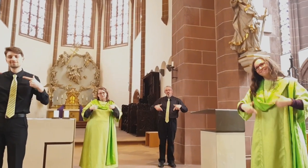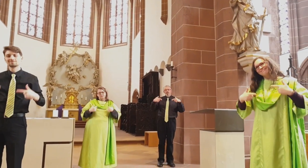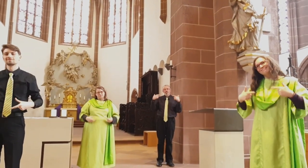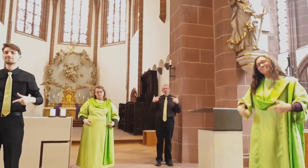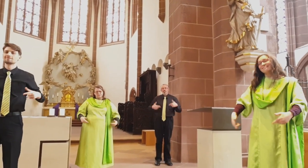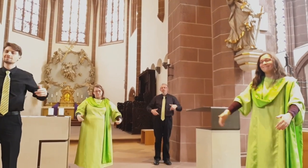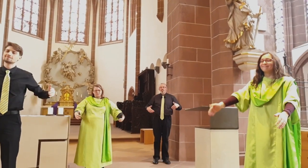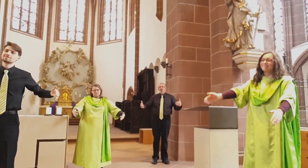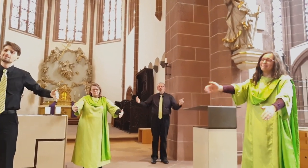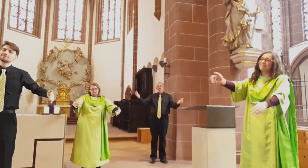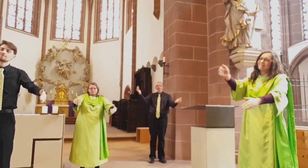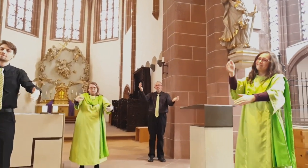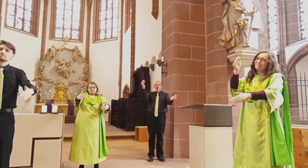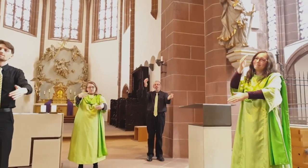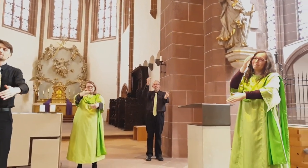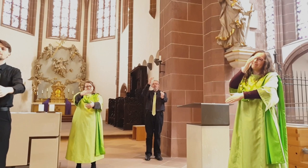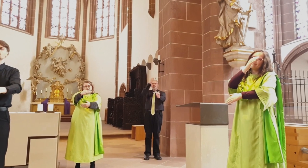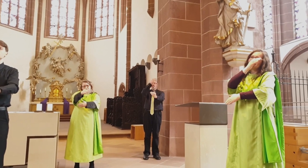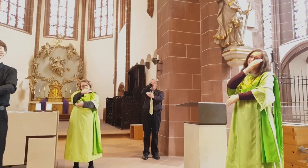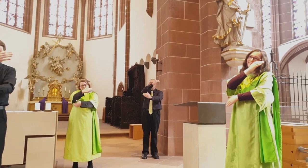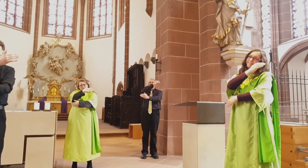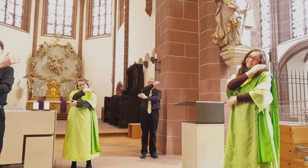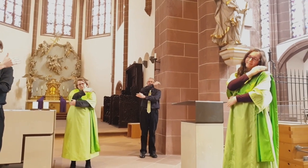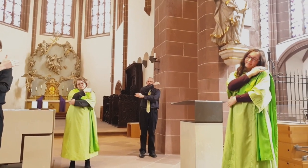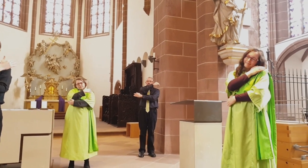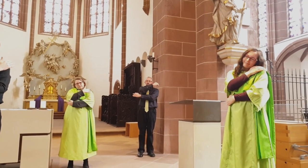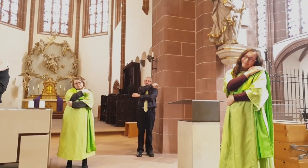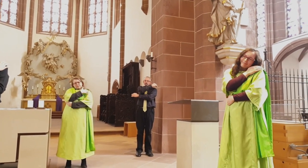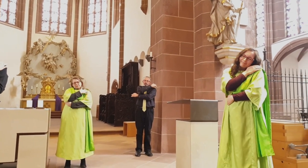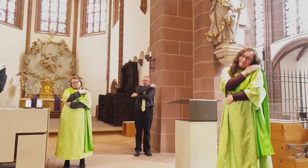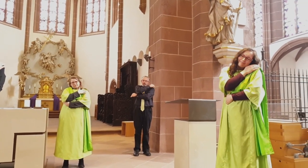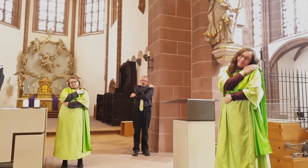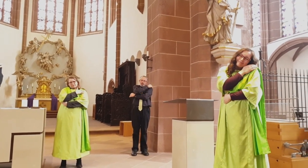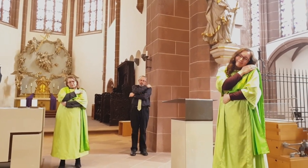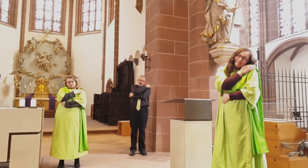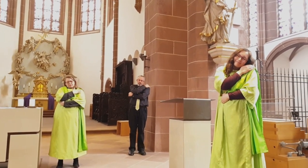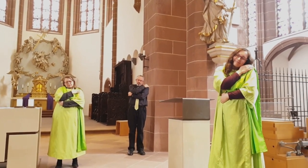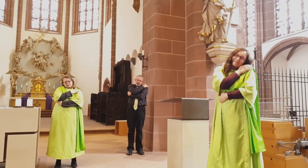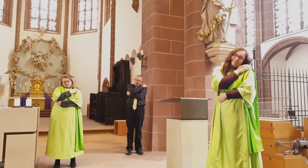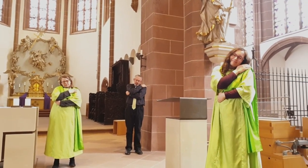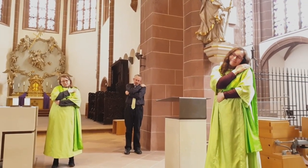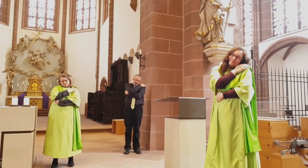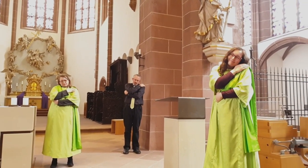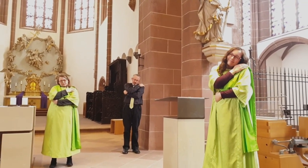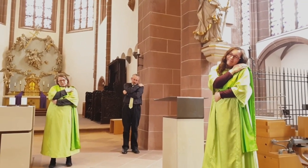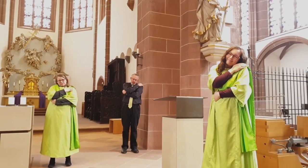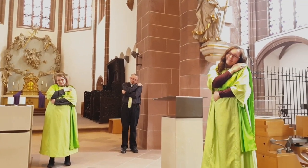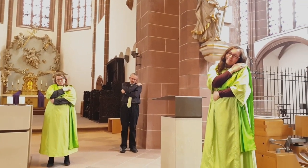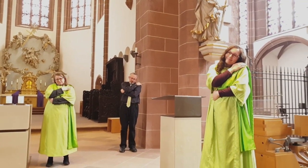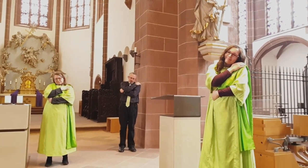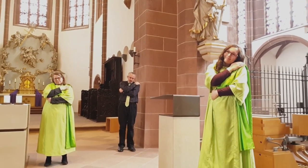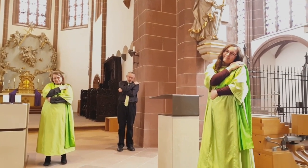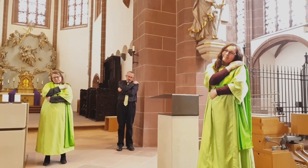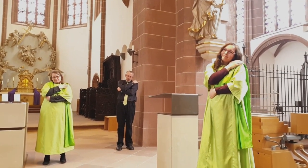Dich umarmen dann und wann.